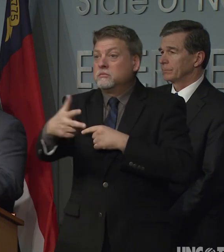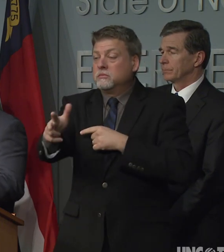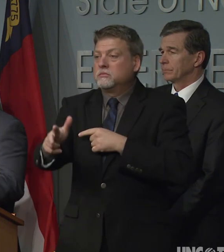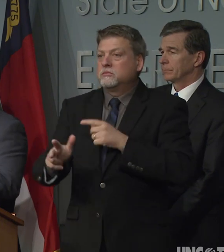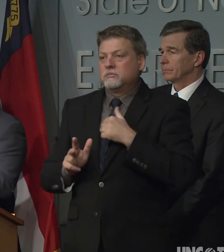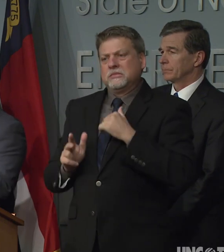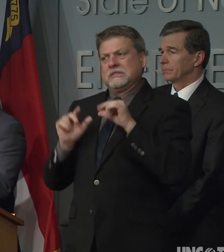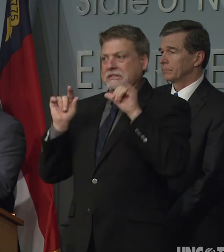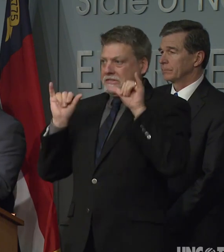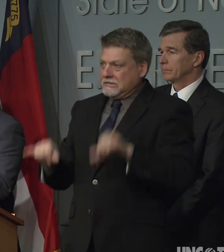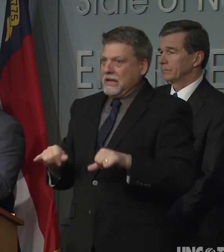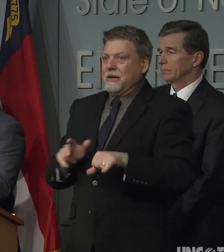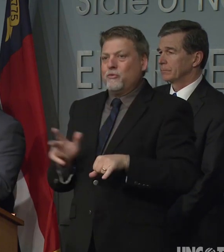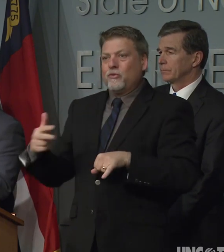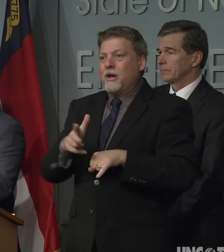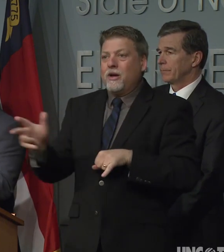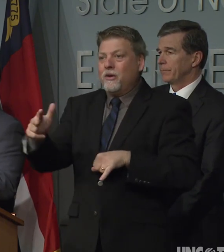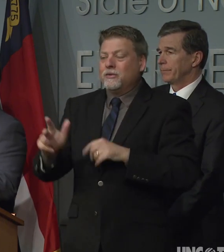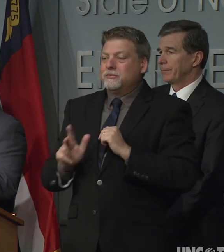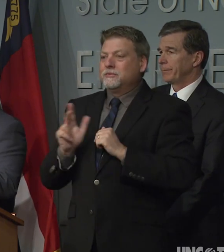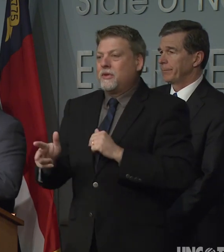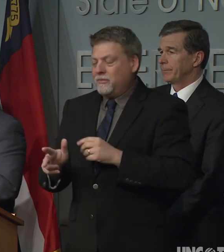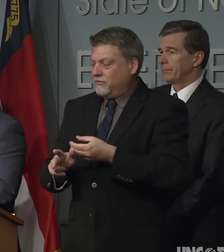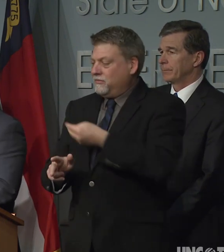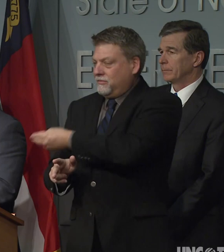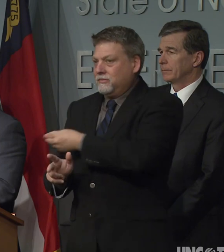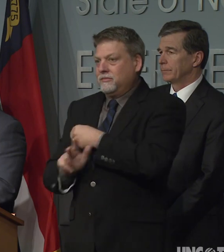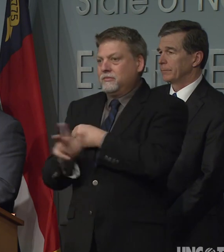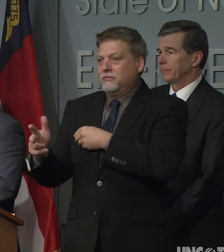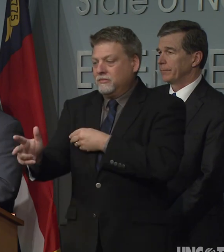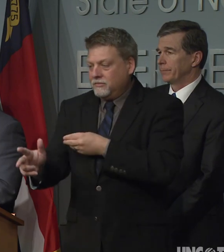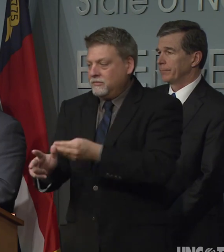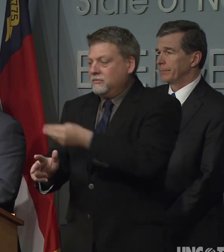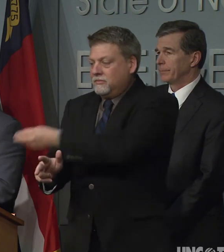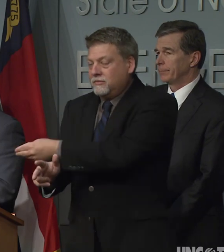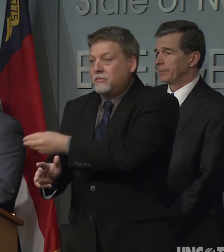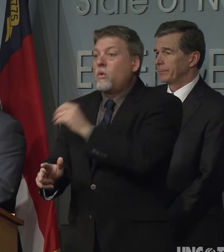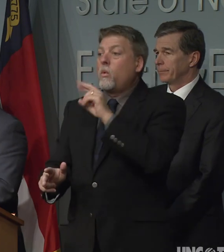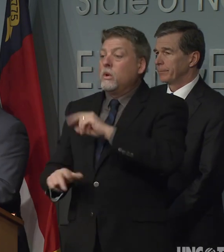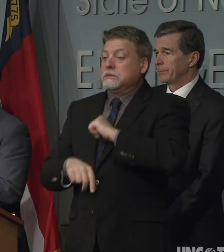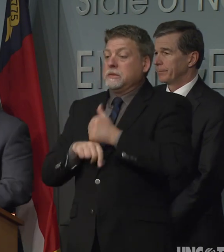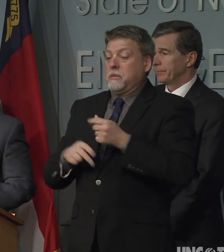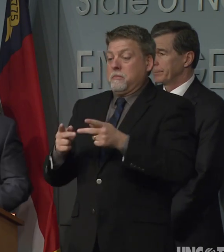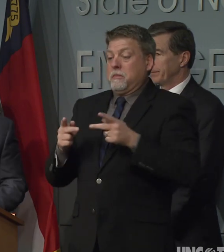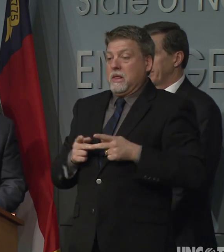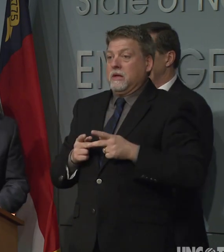niños junto con las vías del Departamento de Salud y servicios humanos. Is algunas escuelas permanecerán abiertas